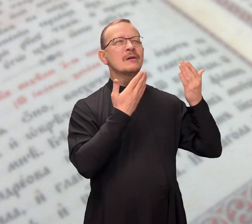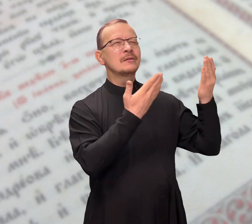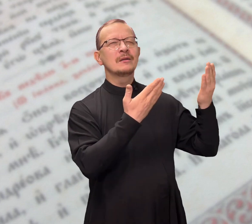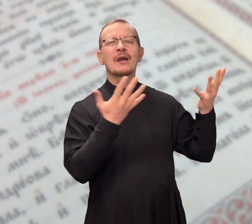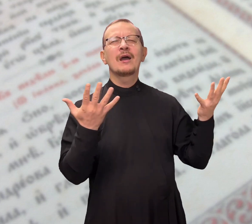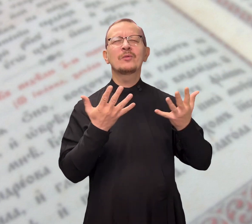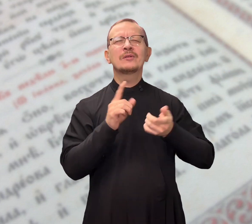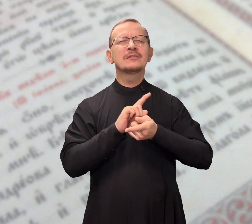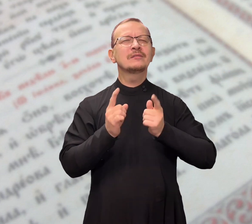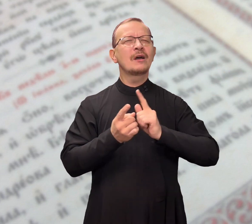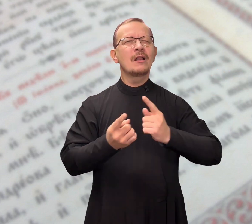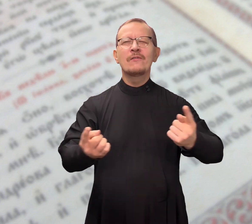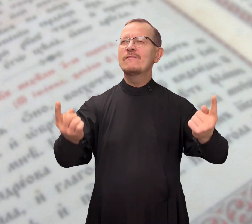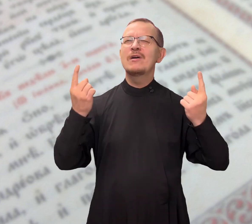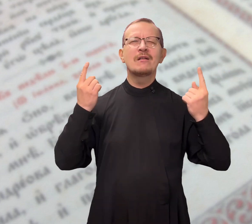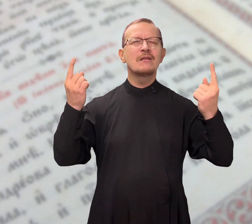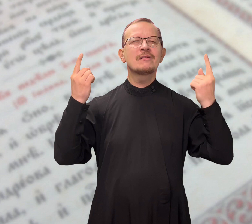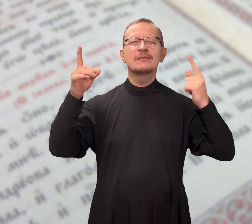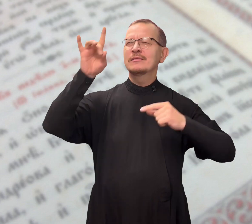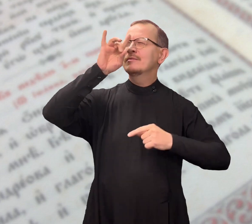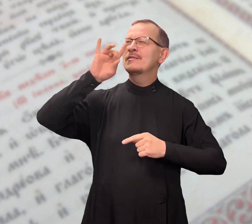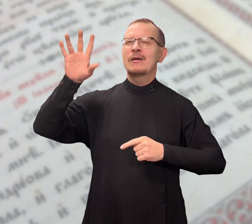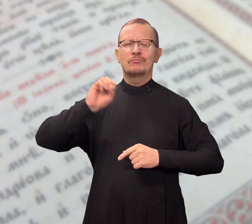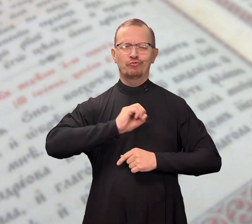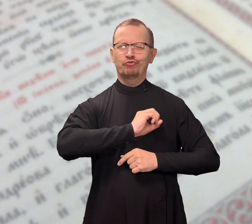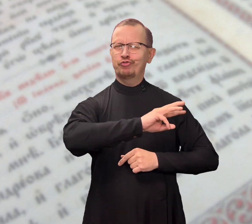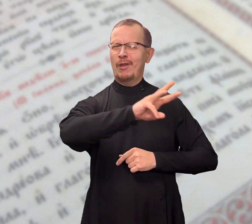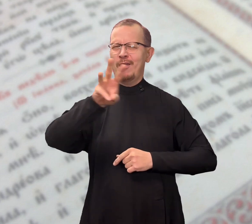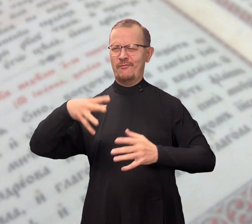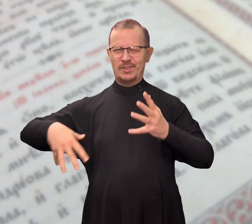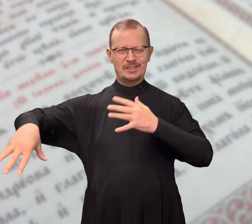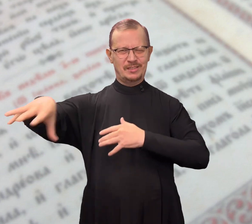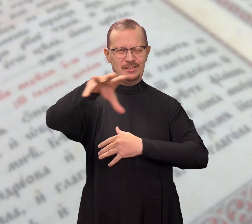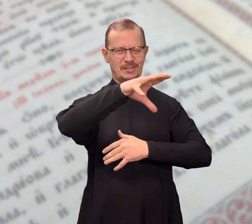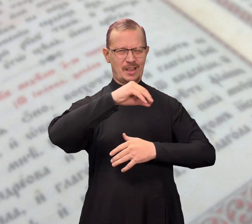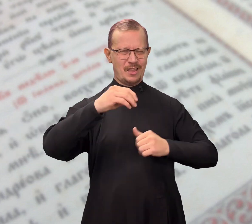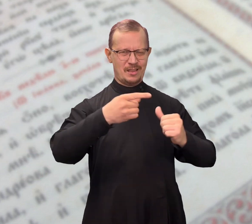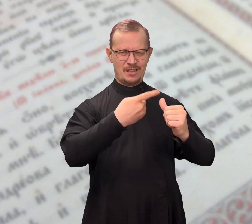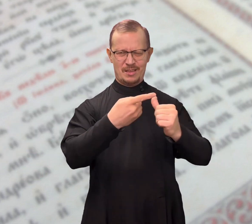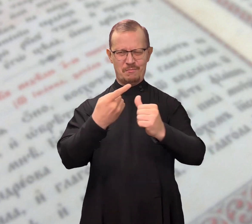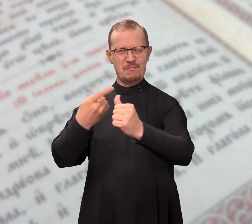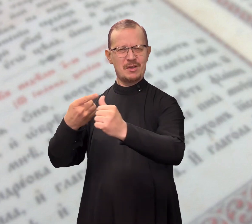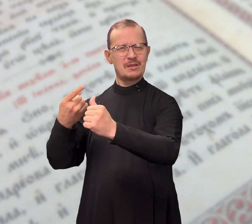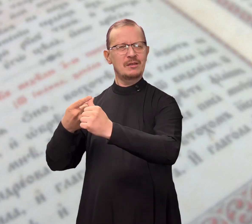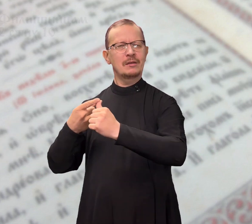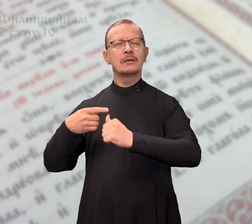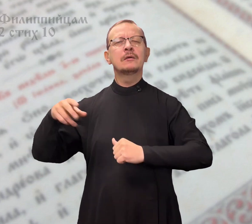которое стало самым великим из всех имен.